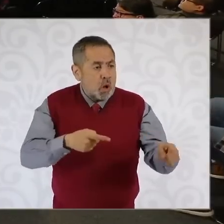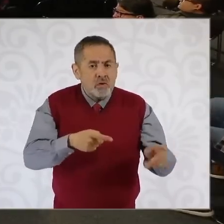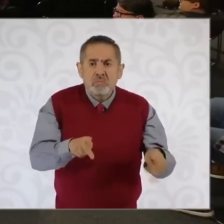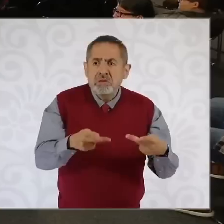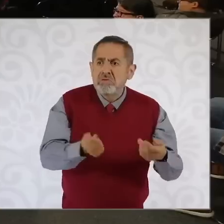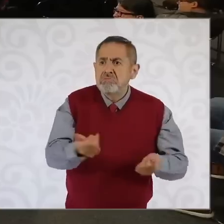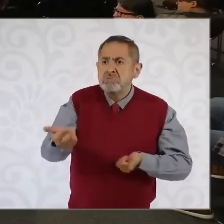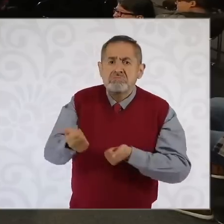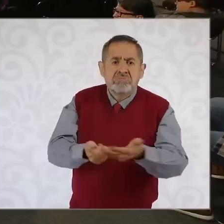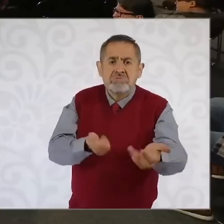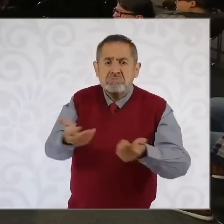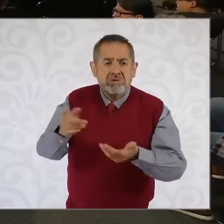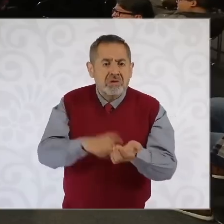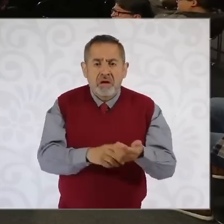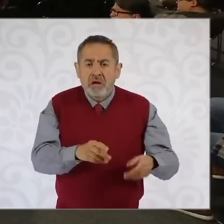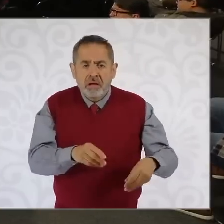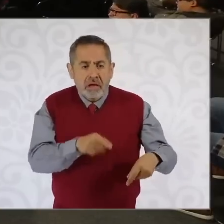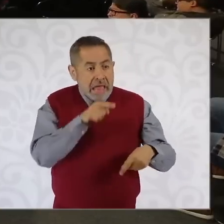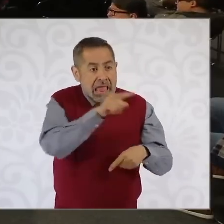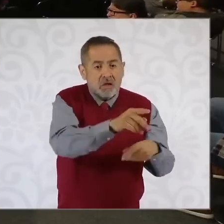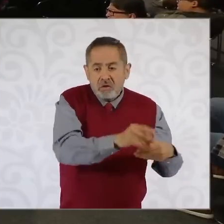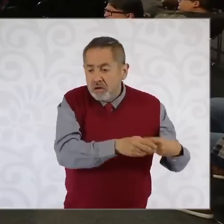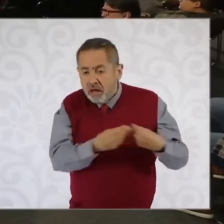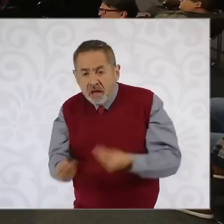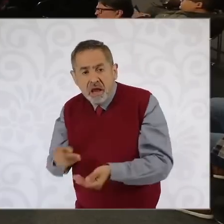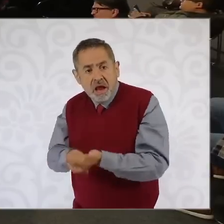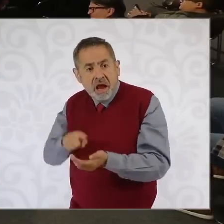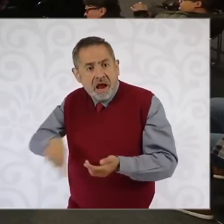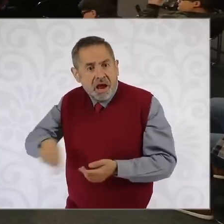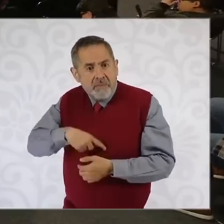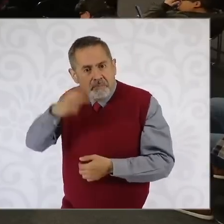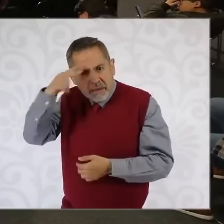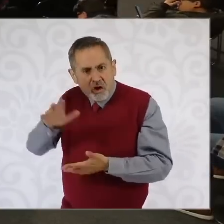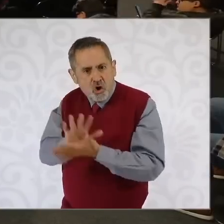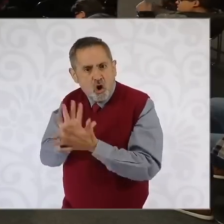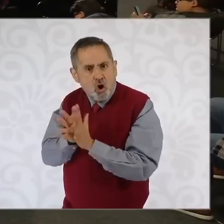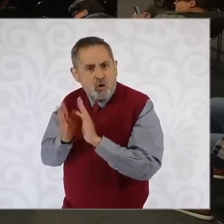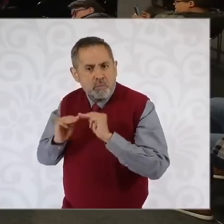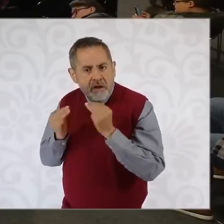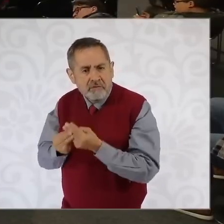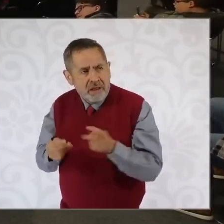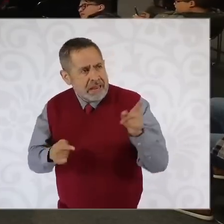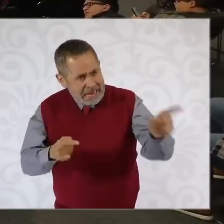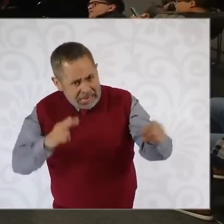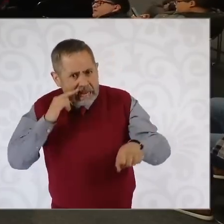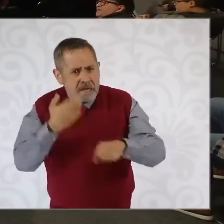las armas a los grupos delincuenciales en México y y ellos por supuesto son los responsables del